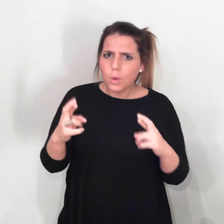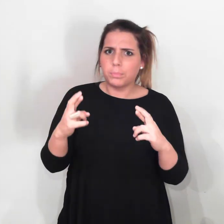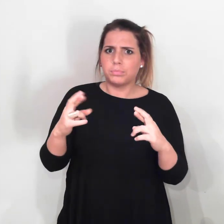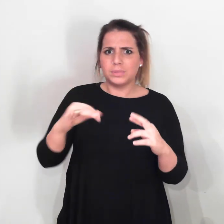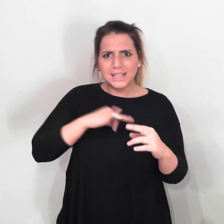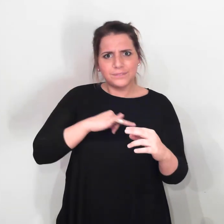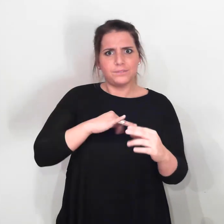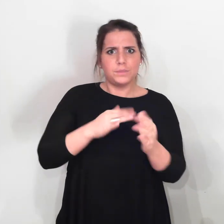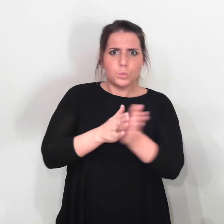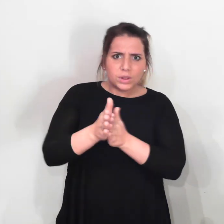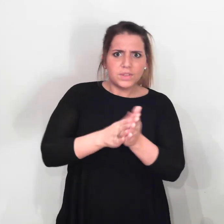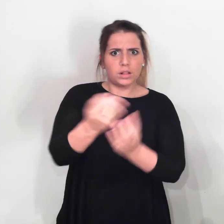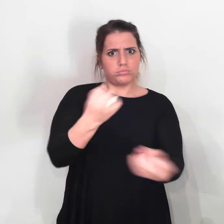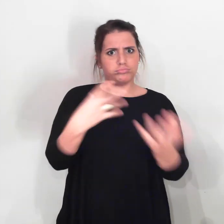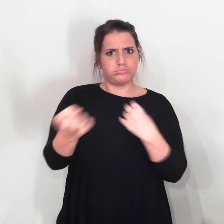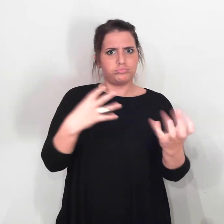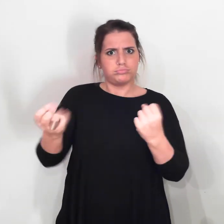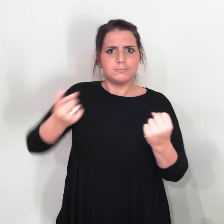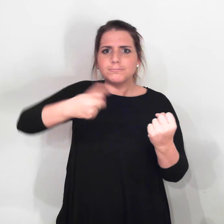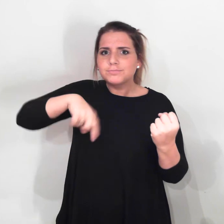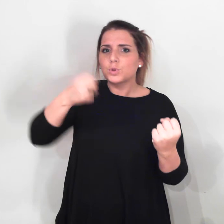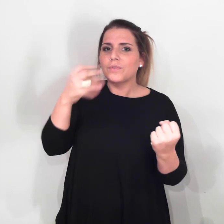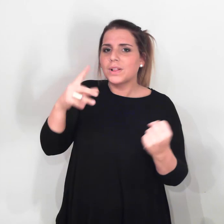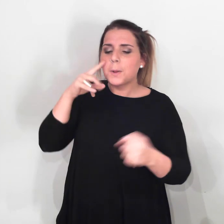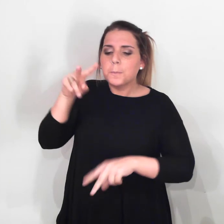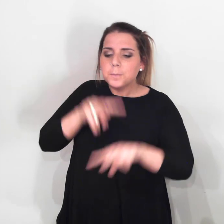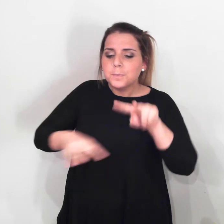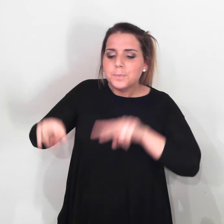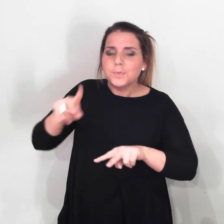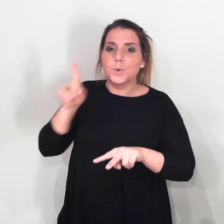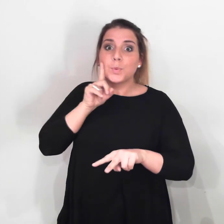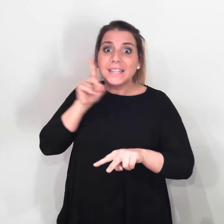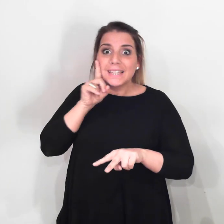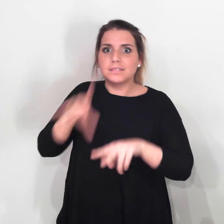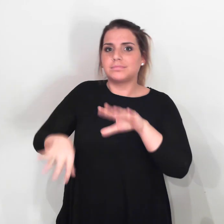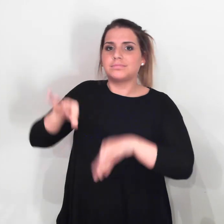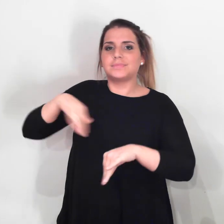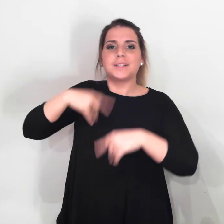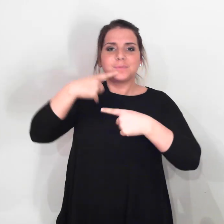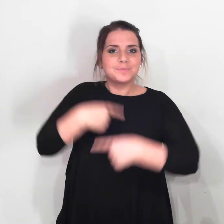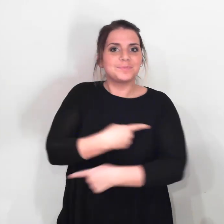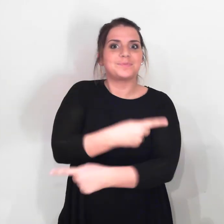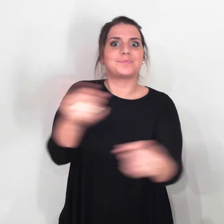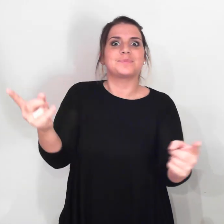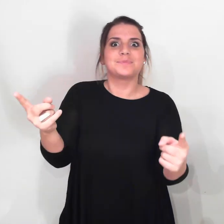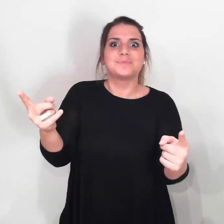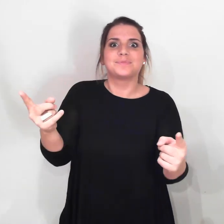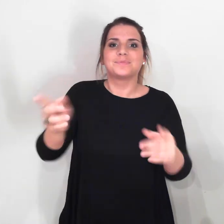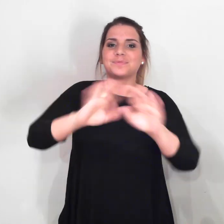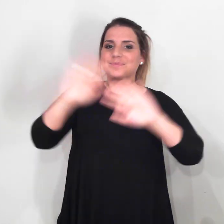We hopen op veel reacties Na overleg in Jong Fevlado wordt er een kandidaat geselecteerd en openbaar gemaakt.